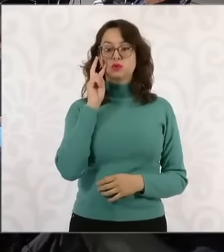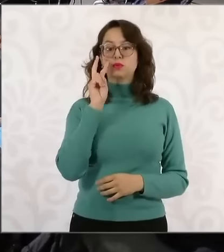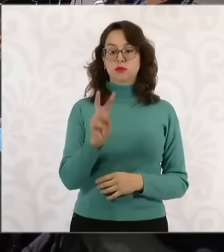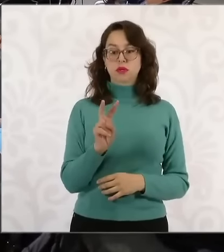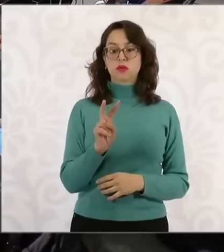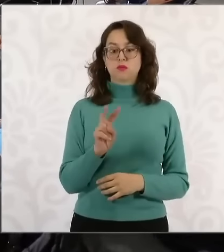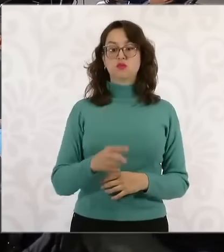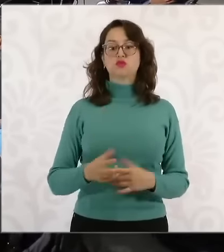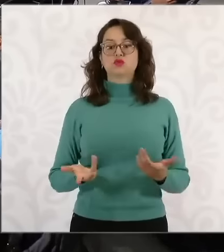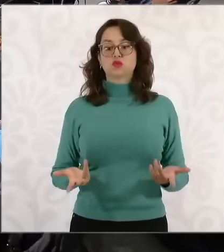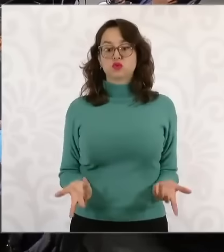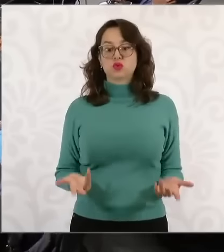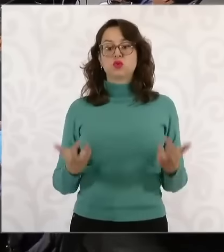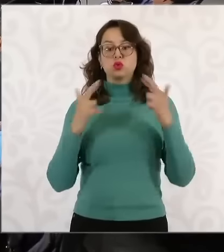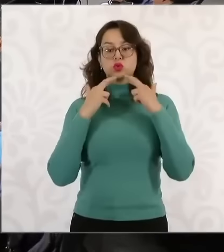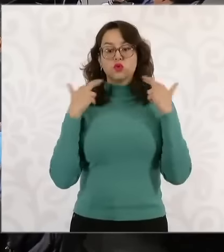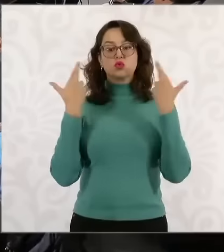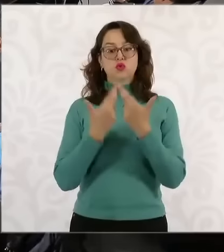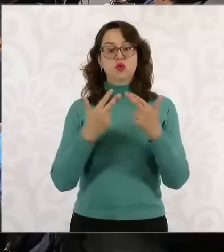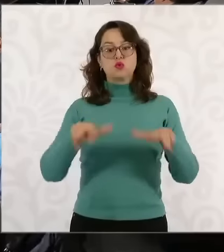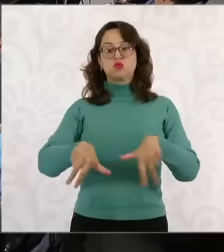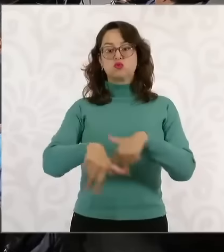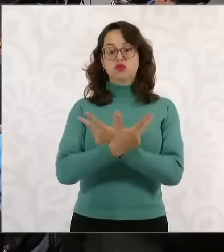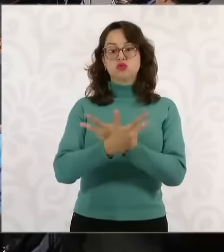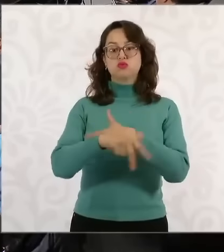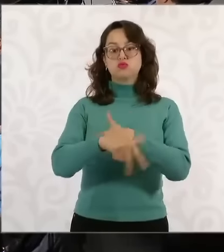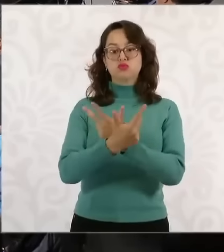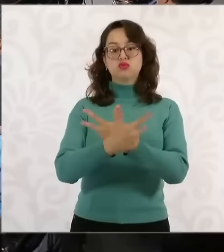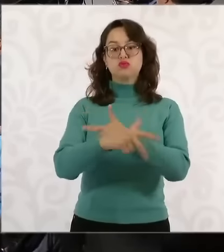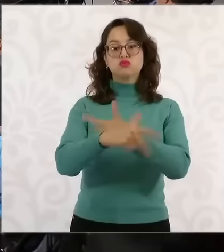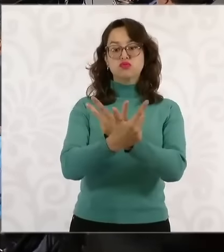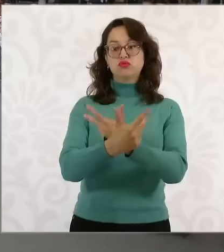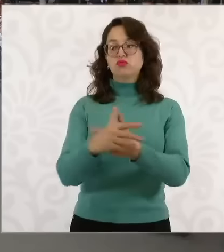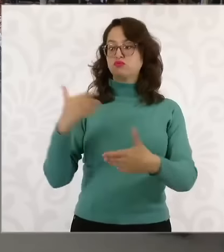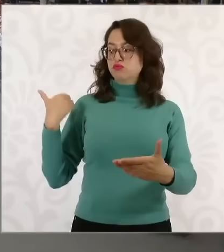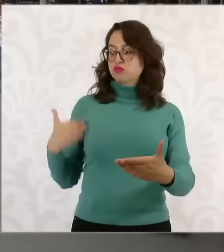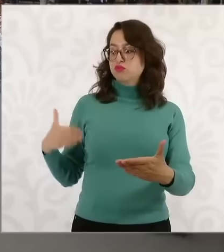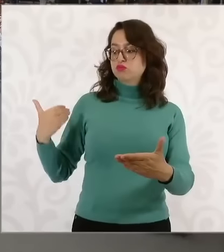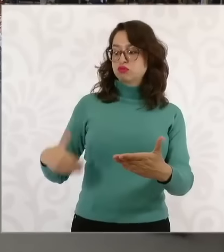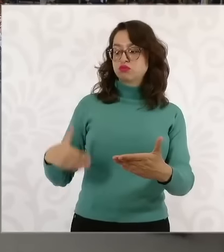en las reuniones virtuales que tuvo desde el día 10, luego el 11, la primera gira el